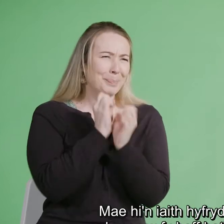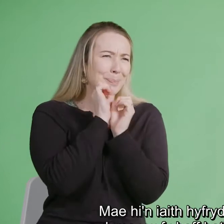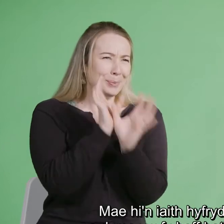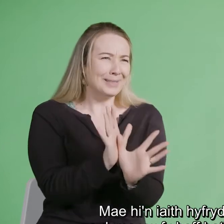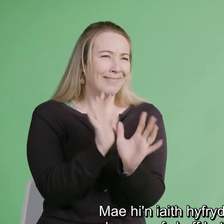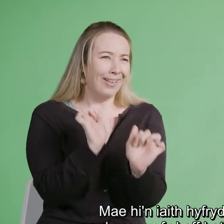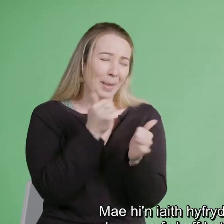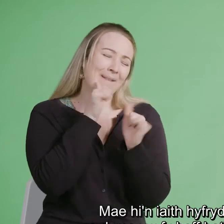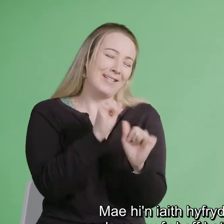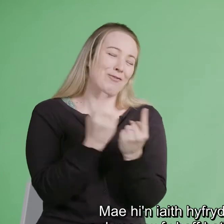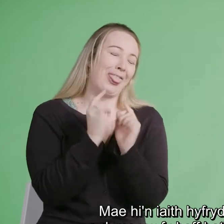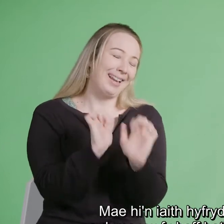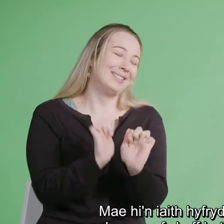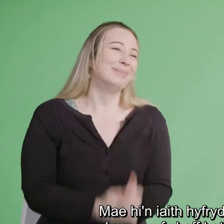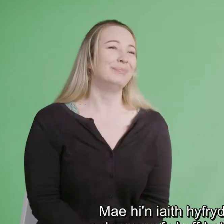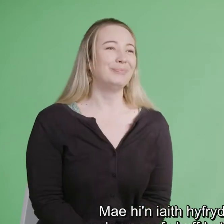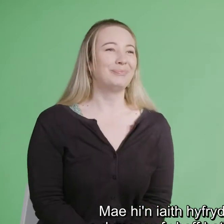Mae hi'n iaith hyfryd a dyma yw fy hoff beth.